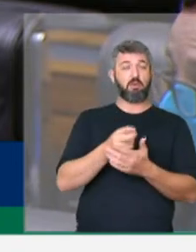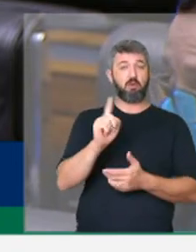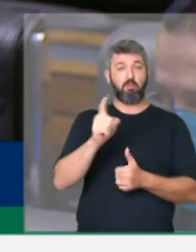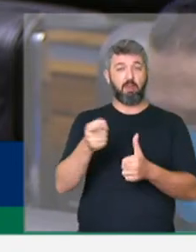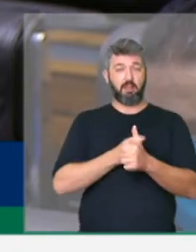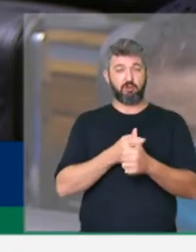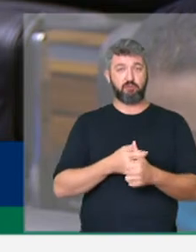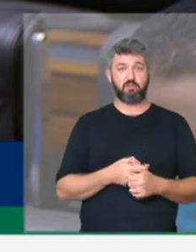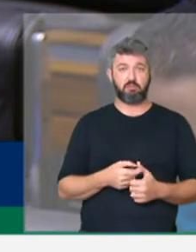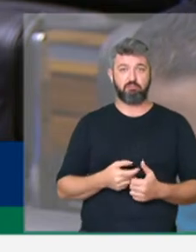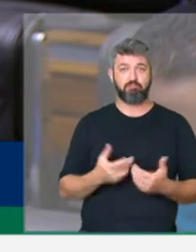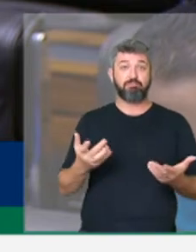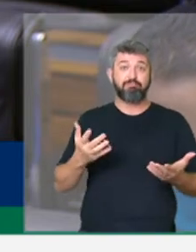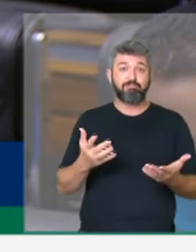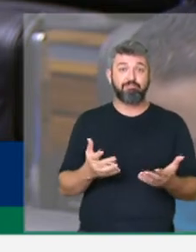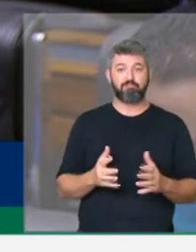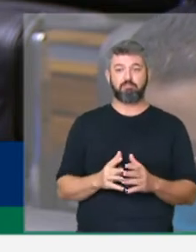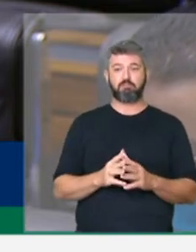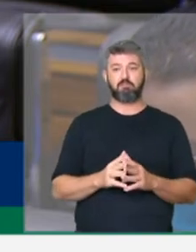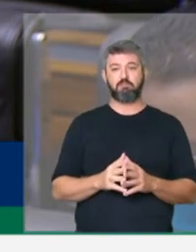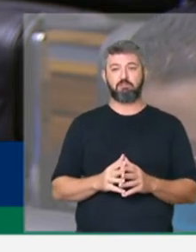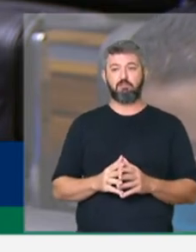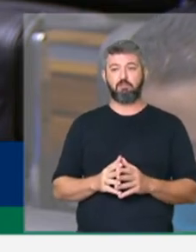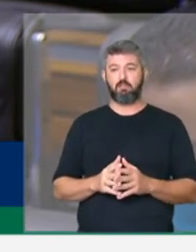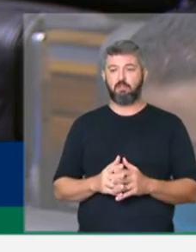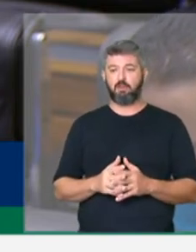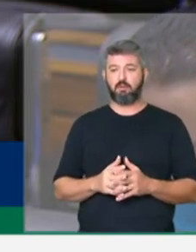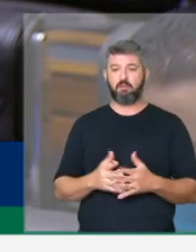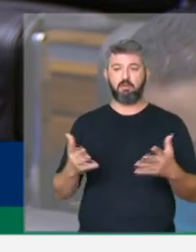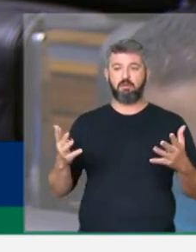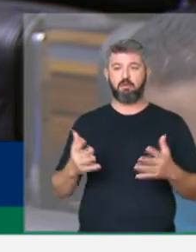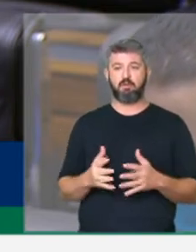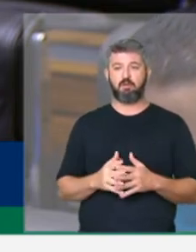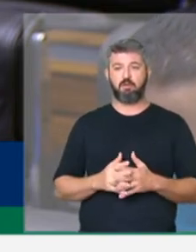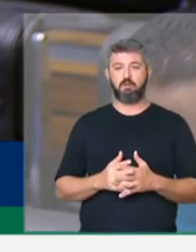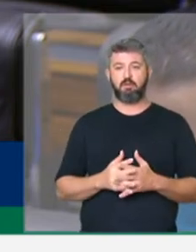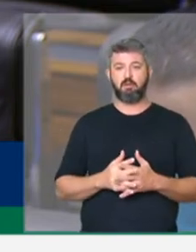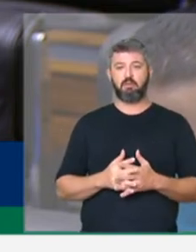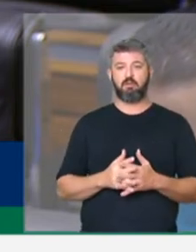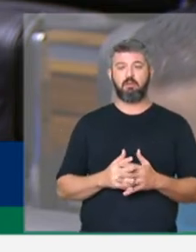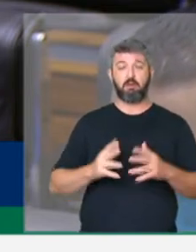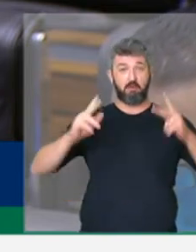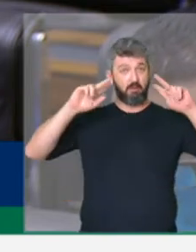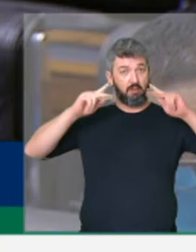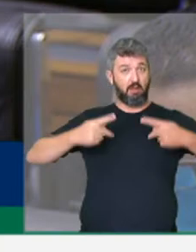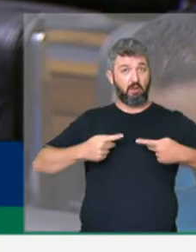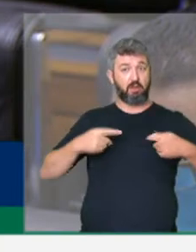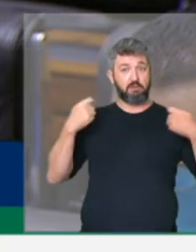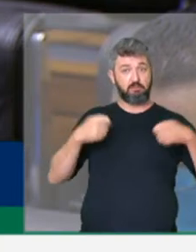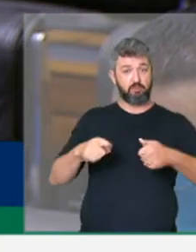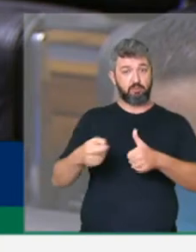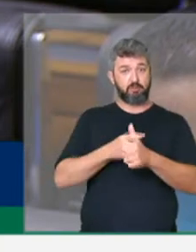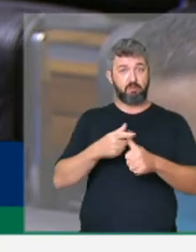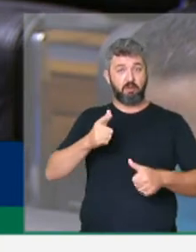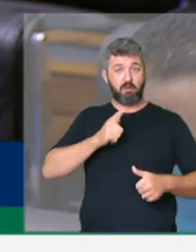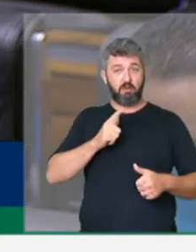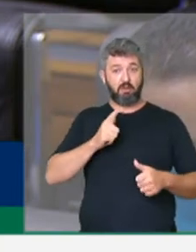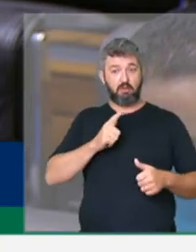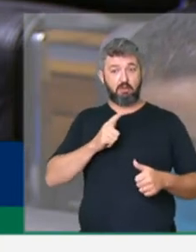GENTE DE BEM. TANTO É QUE EMPRESAS QUE TÊM PROBLEMA DE 99%. ALGO TÁ ERRADO. E MUITAS DESSAS EMPRESAS DE CIDADÃO E DESVIO DE RECURSO OU QUE ESTÃO RESPONDENDO A PROCESSOS JUDICIAIS NÓS EXCLUÍMOS DA